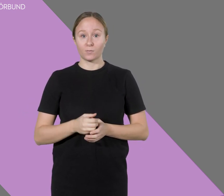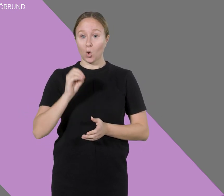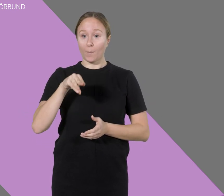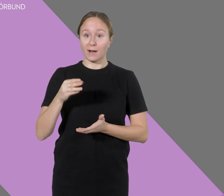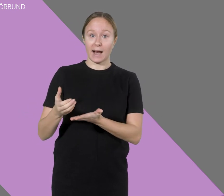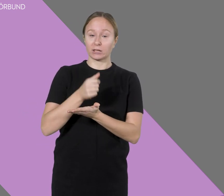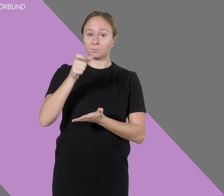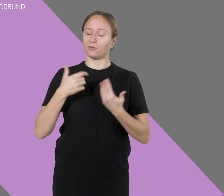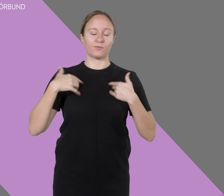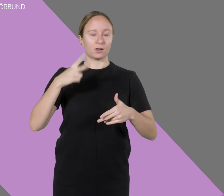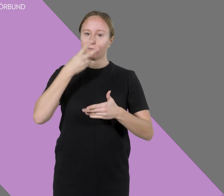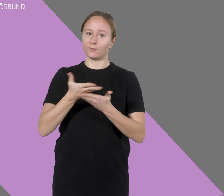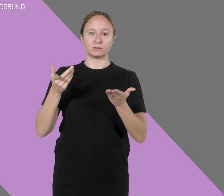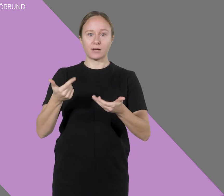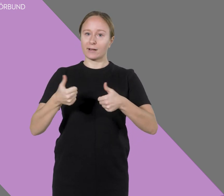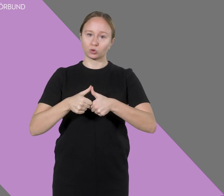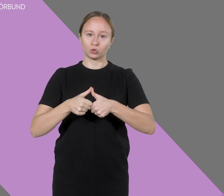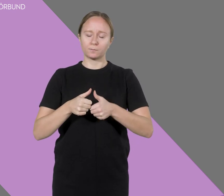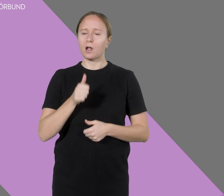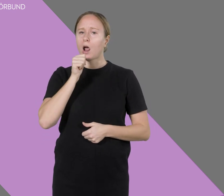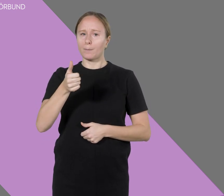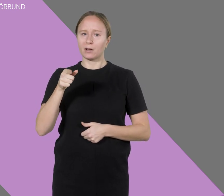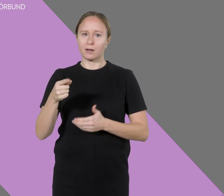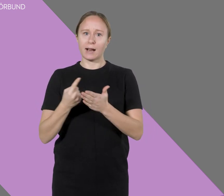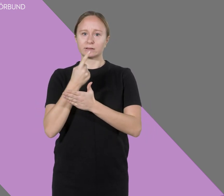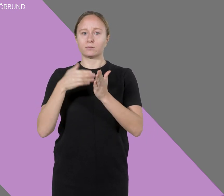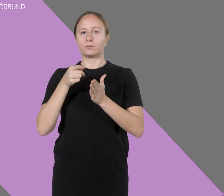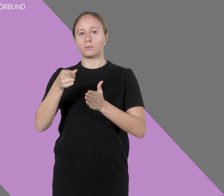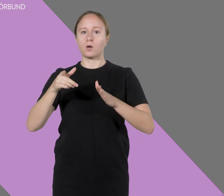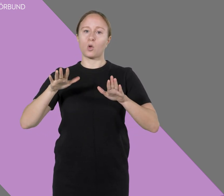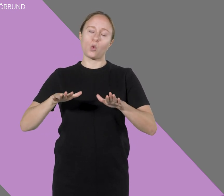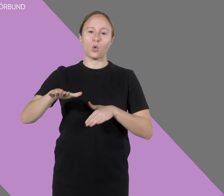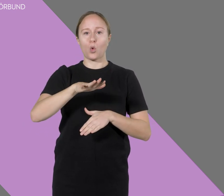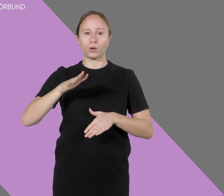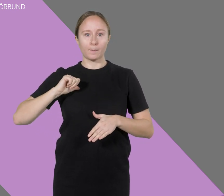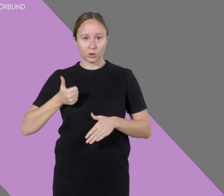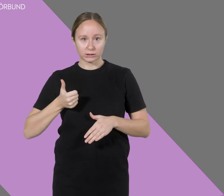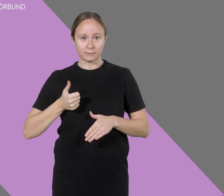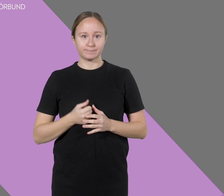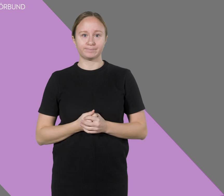Om insamlaren inte kan visa upp ett tillstånd, - anmäl händelsen till den lokala polisen.